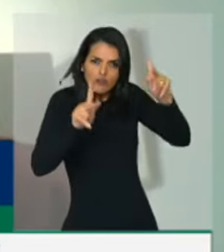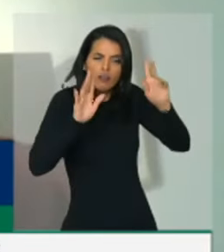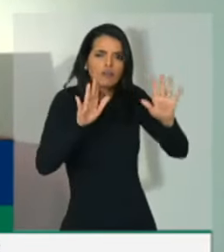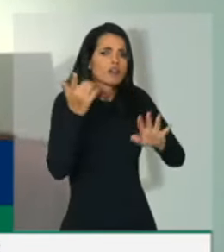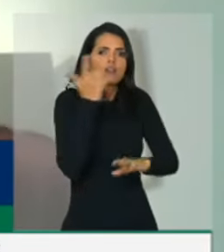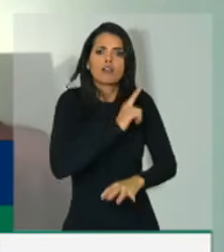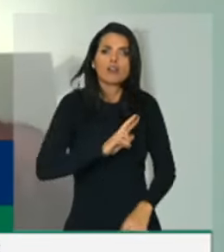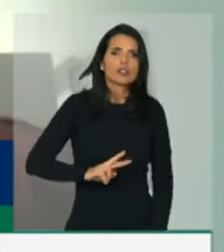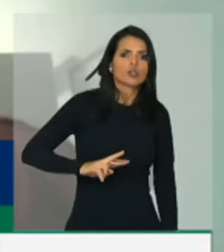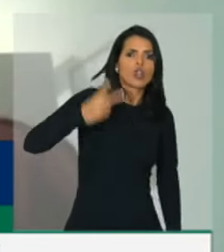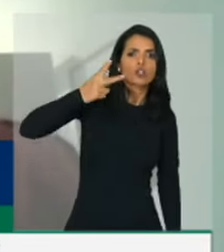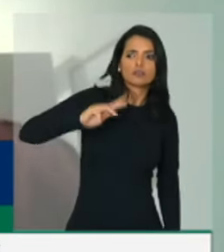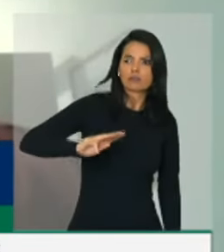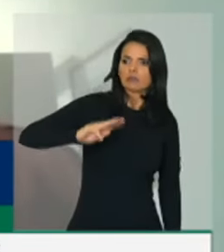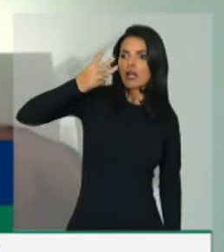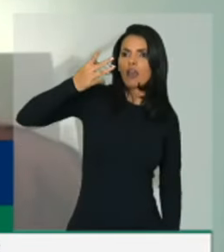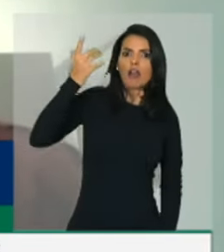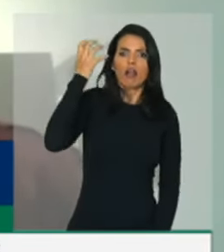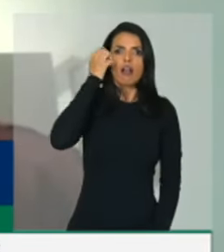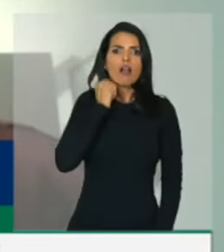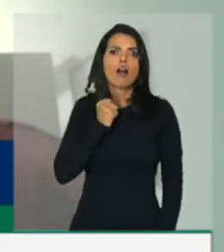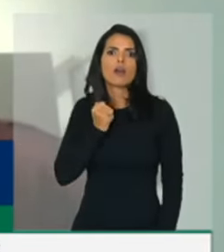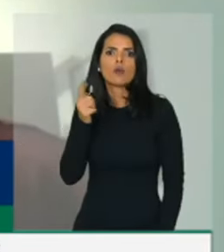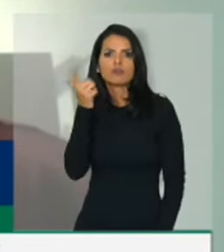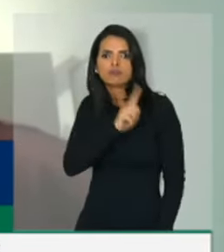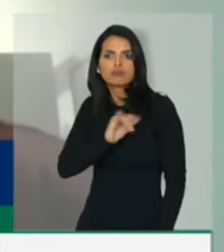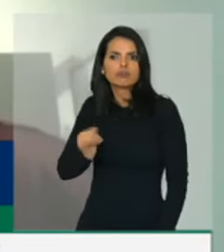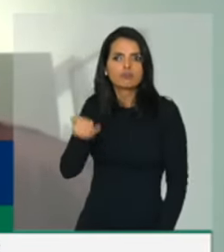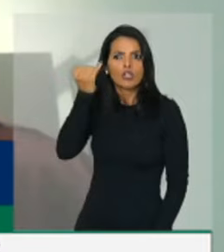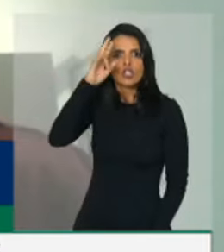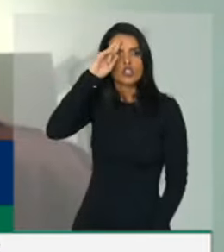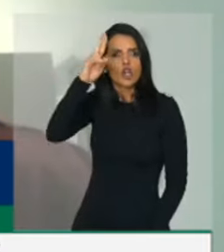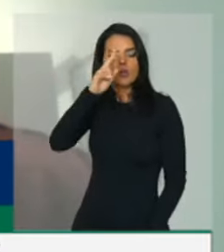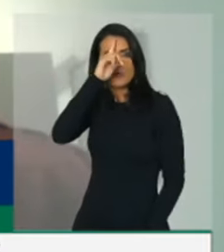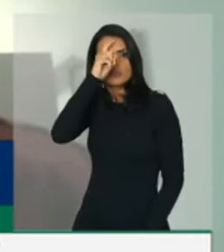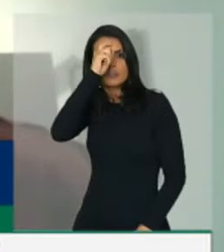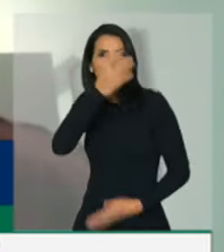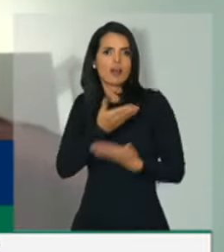MAIOR PARA O HOSPITAL, PARA O DONO DO HOSPITAL COMO ISENÇÃO FISCAL E UMA SOMA